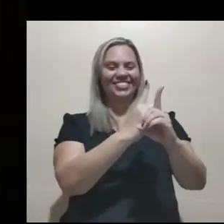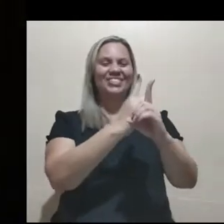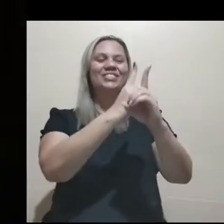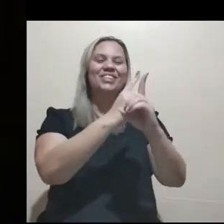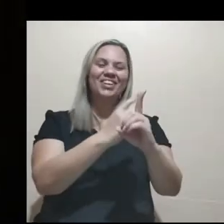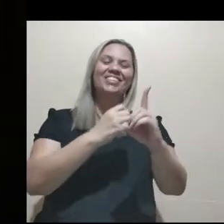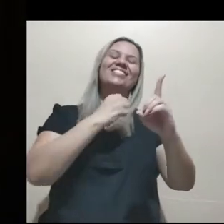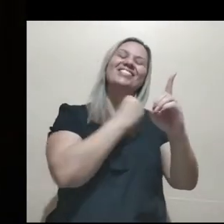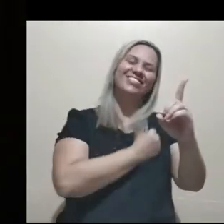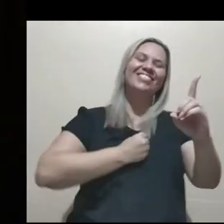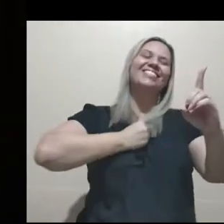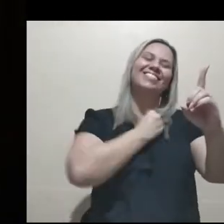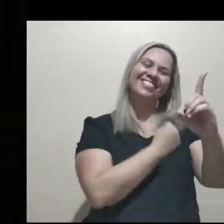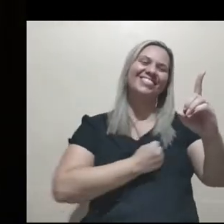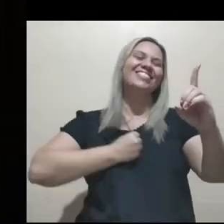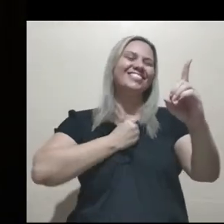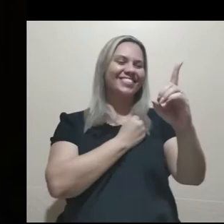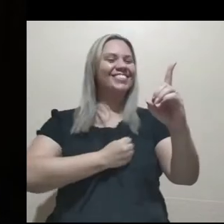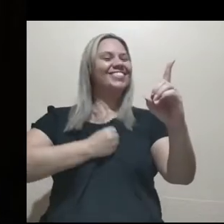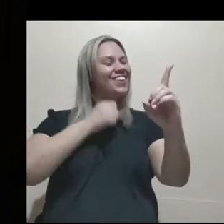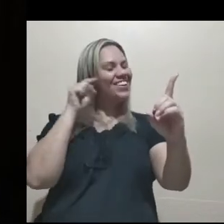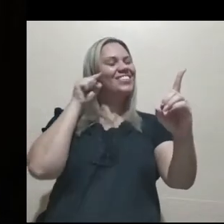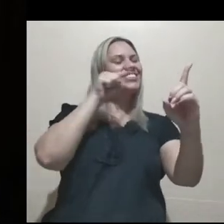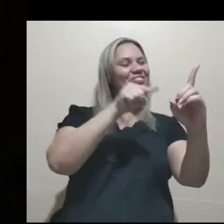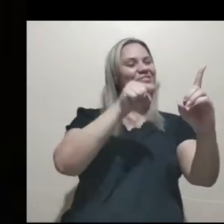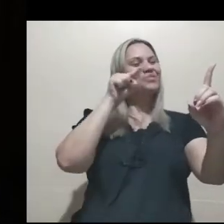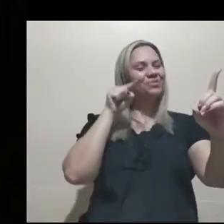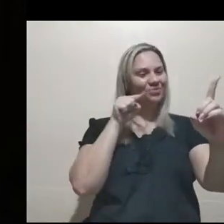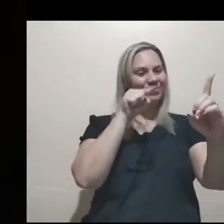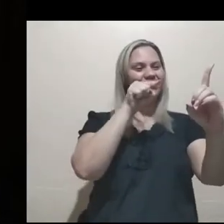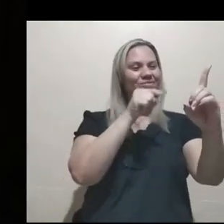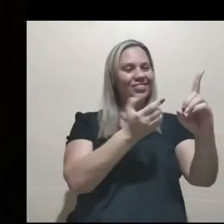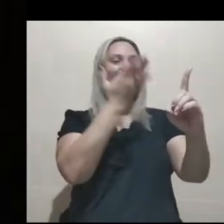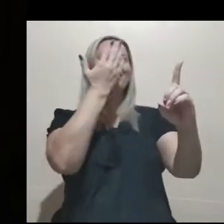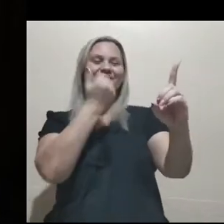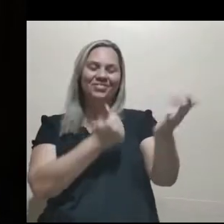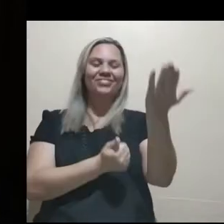𝗦𝗲𝗻𝘁𝗶 𝘀𝗮𝘂𝗱𝗮𝗱𝗲 𝗱𝗲 𝘃𝗼𝗰ê.